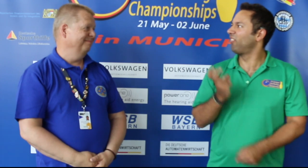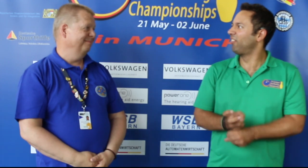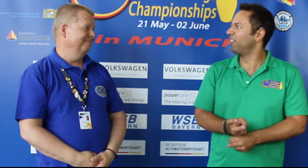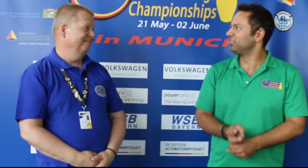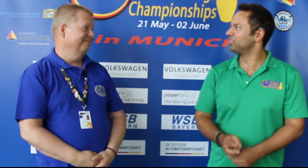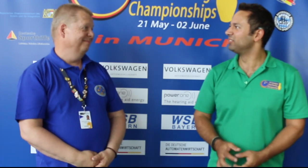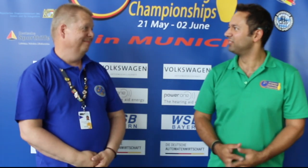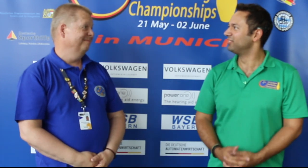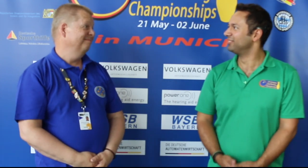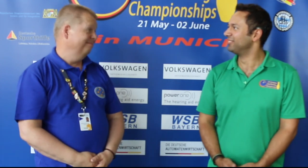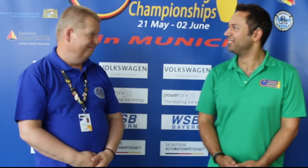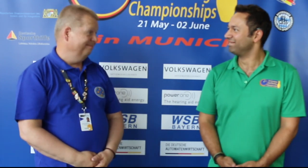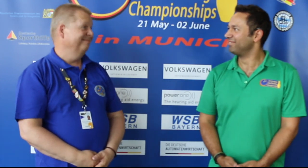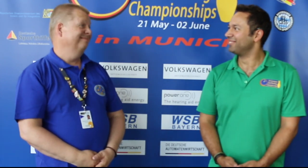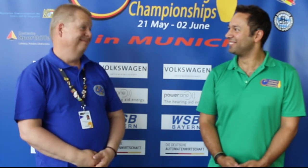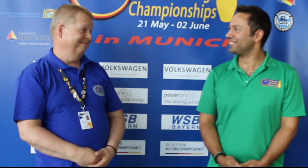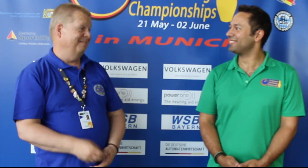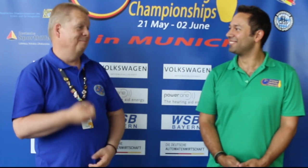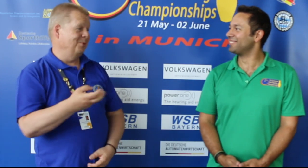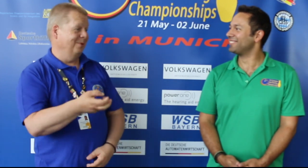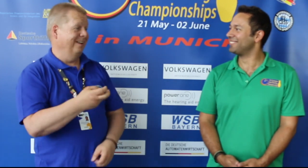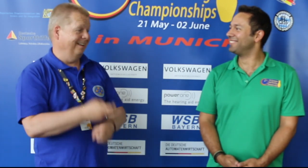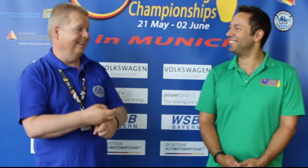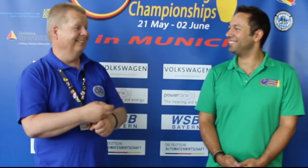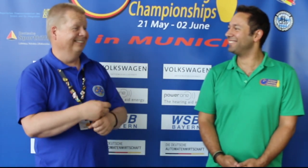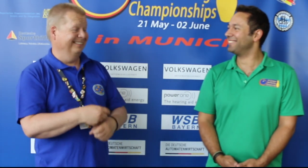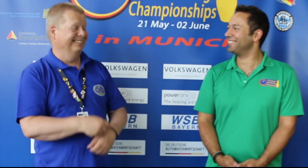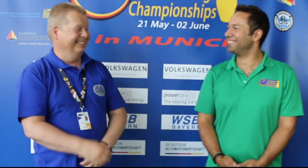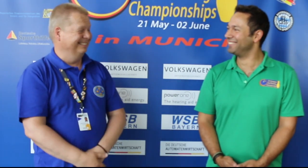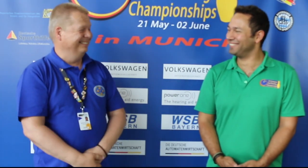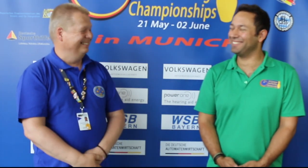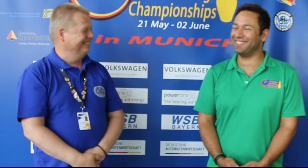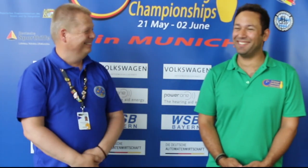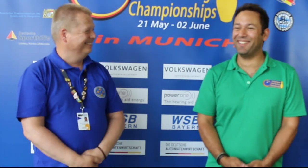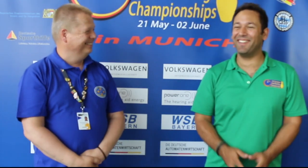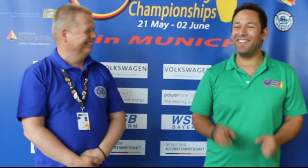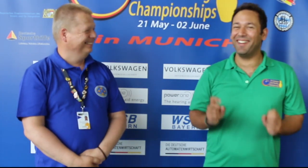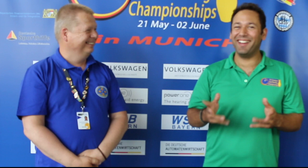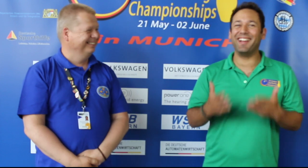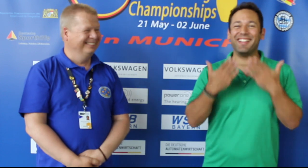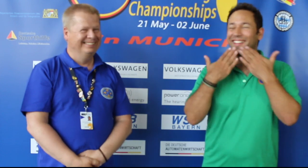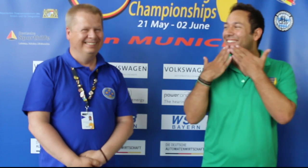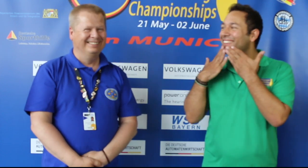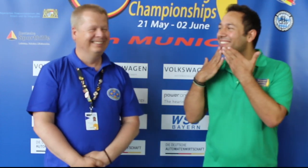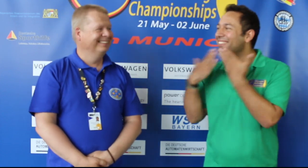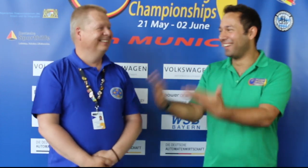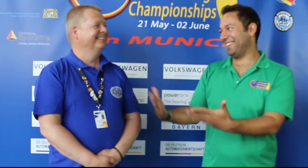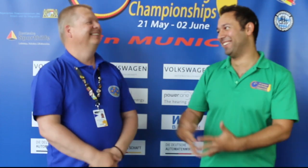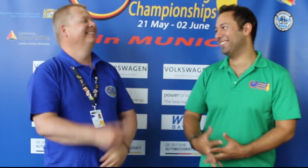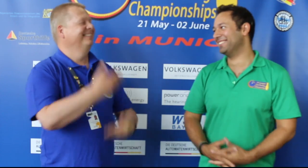Das ist ja hart. Bowlingssport ist hart. Danke!